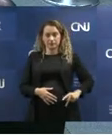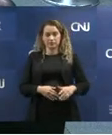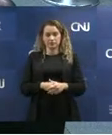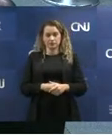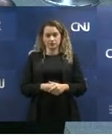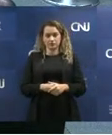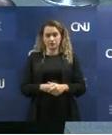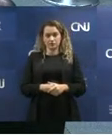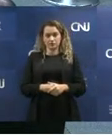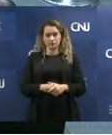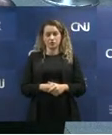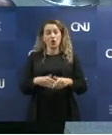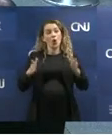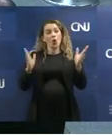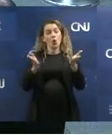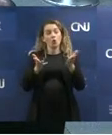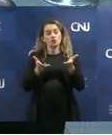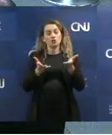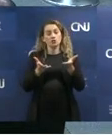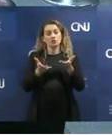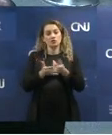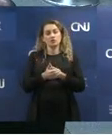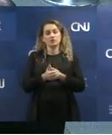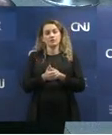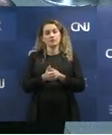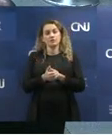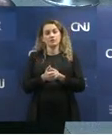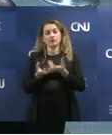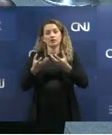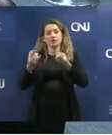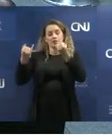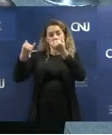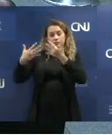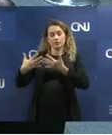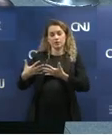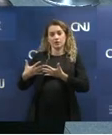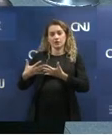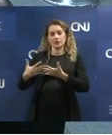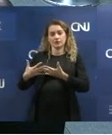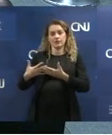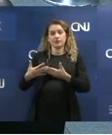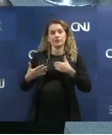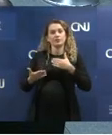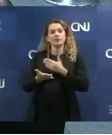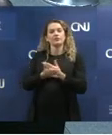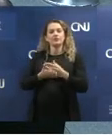Hoje eu deveria dizer que desde o almoço as coisas não andam